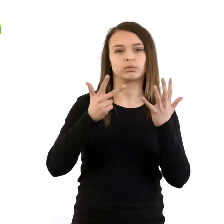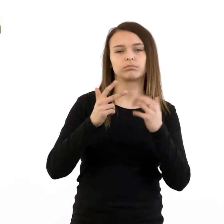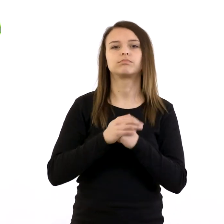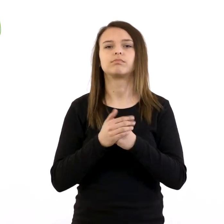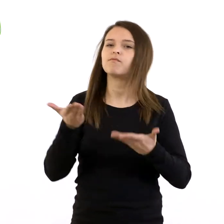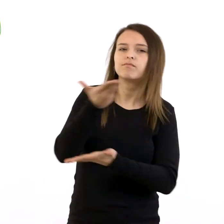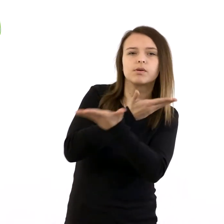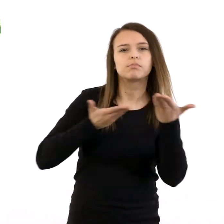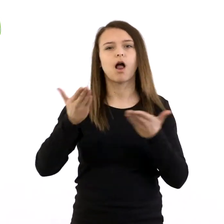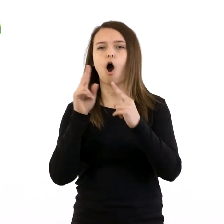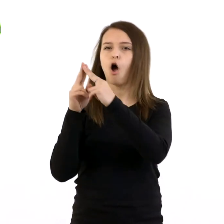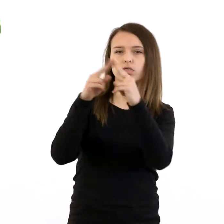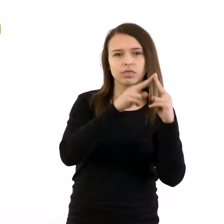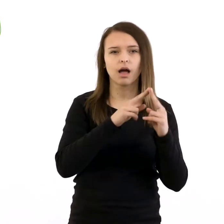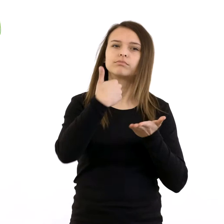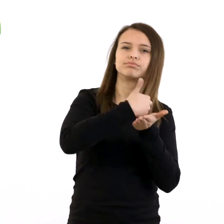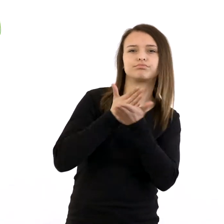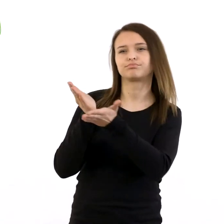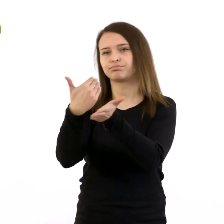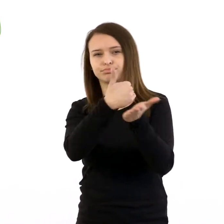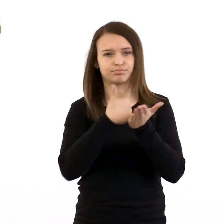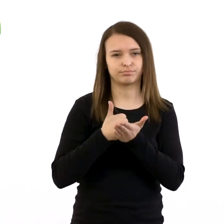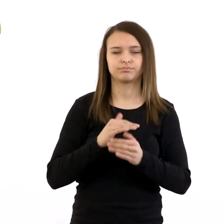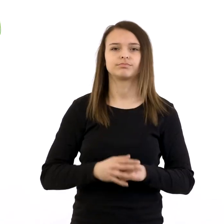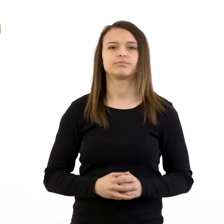wymiana kontaktów i wsparcie w postaci doradztwa.